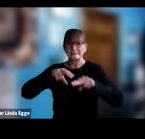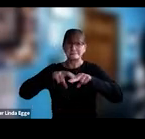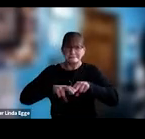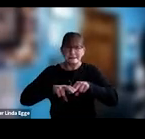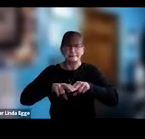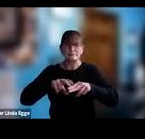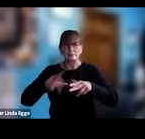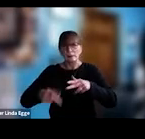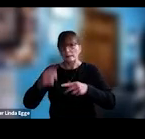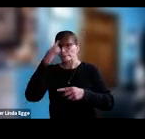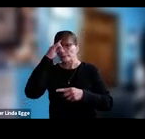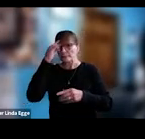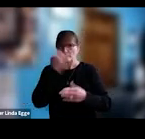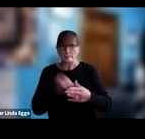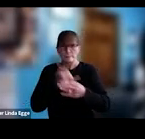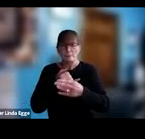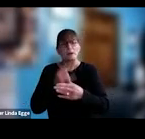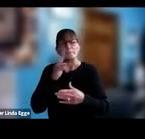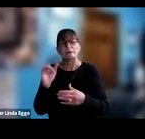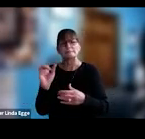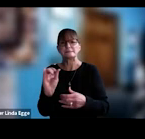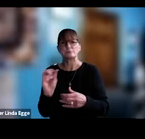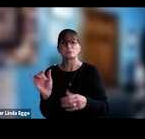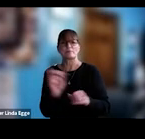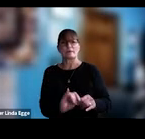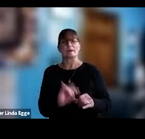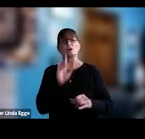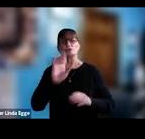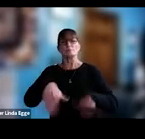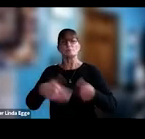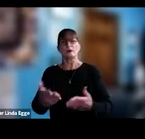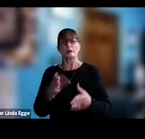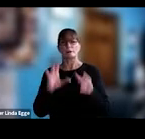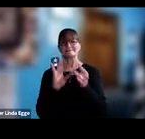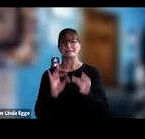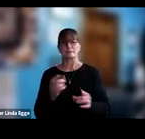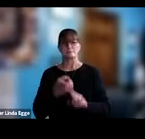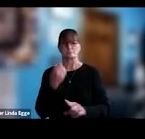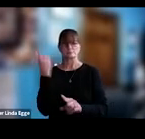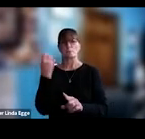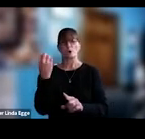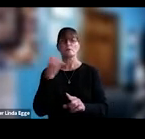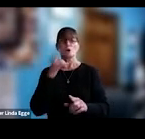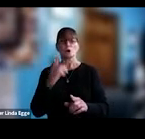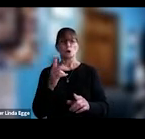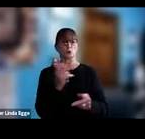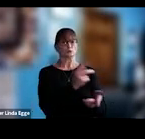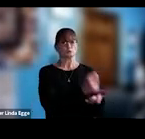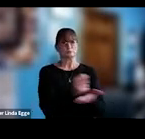y deficiencias mentales. Esto es similar a eso, solo que ustedes nos deben proporcionar una declaración de alguien que los trata, que conoce a sus clientes